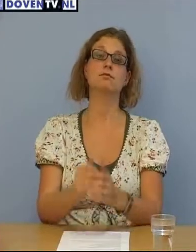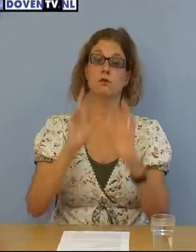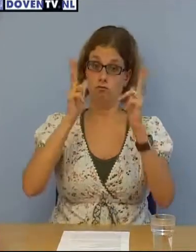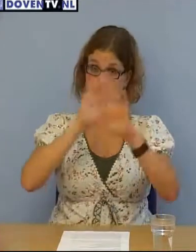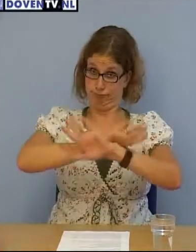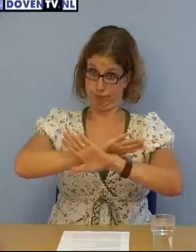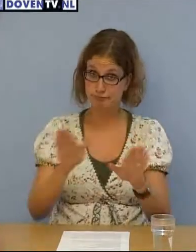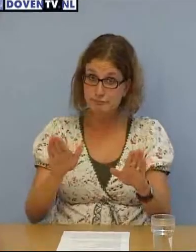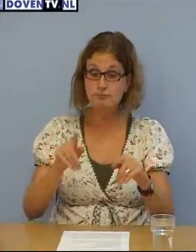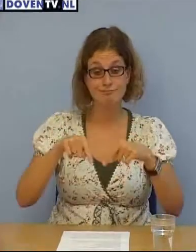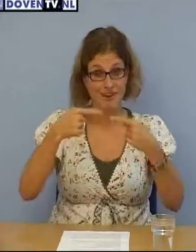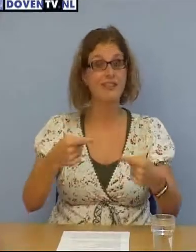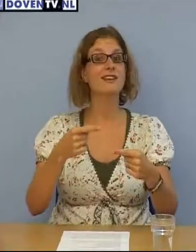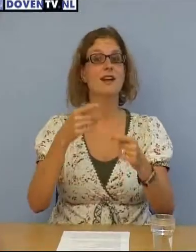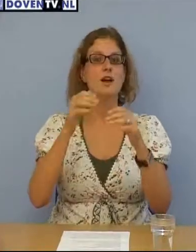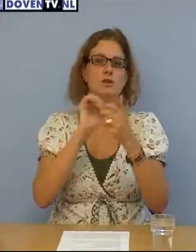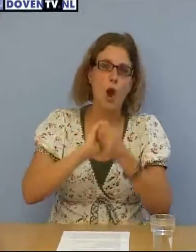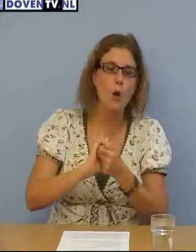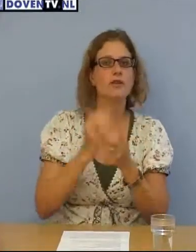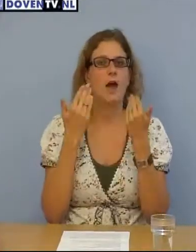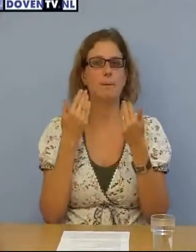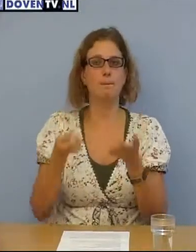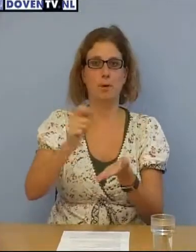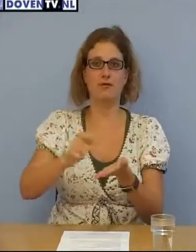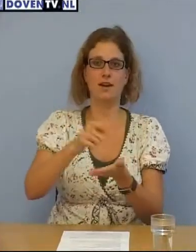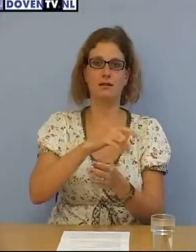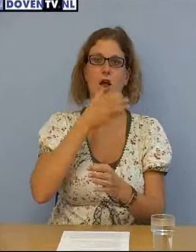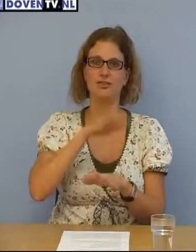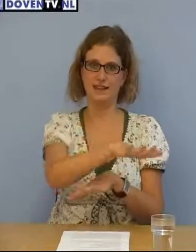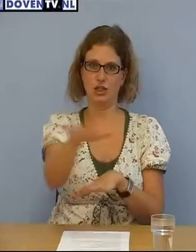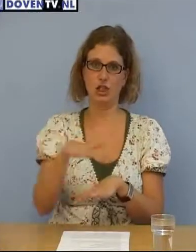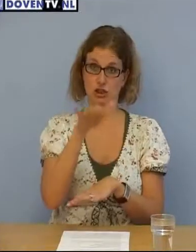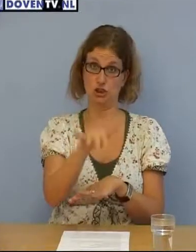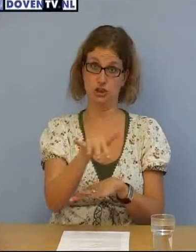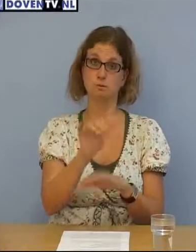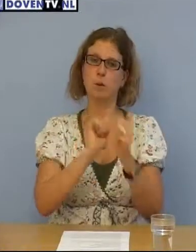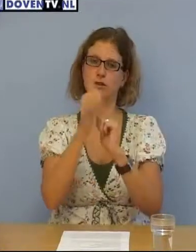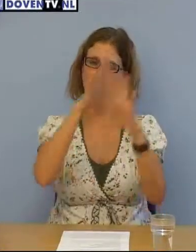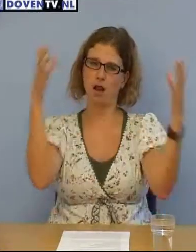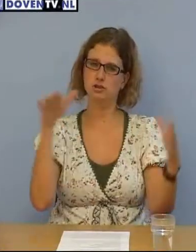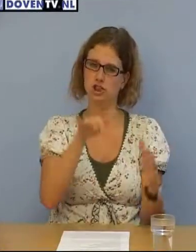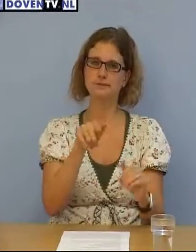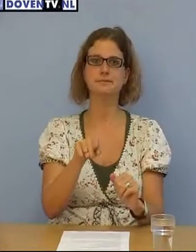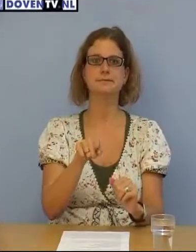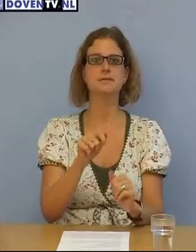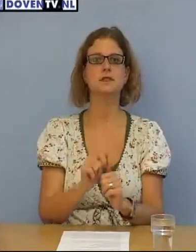Na afloop is er een koud/warm buffet in de kantine van de sporthal.